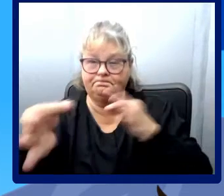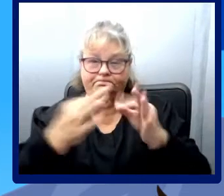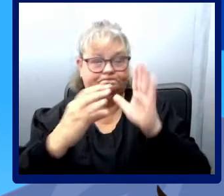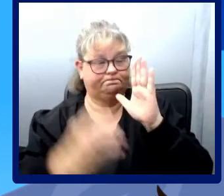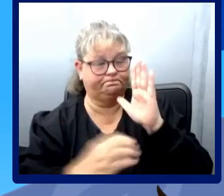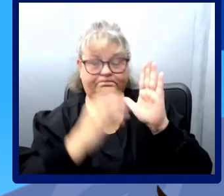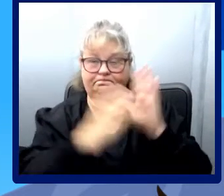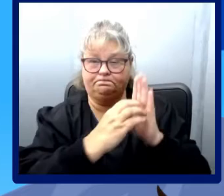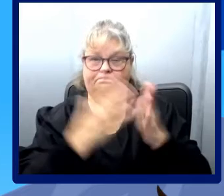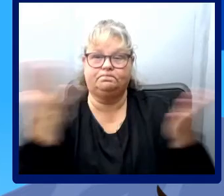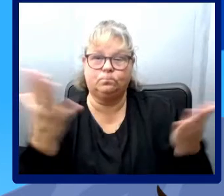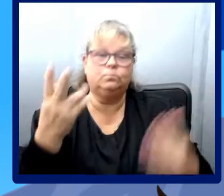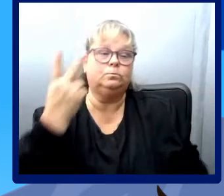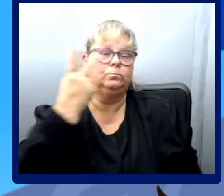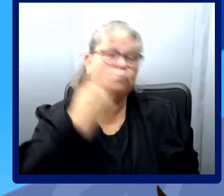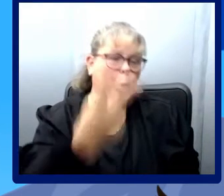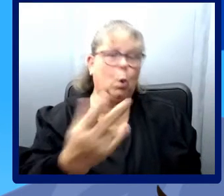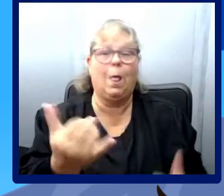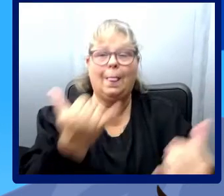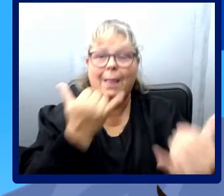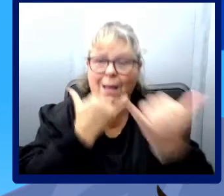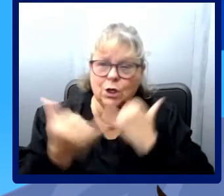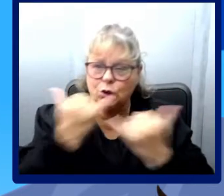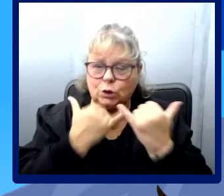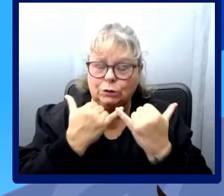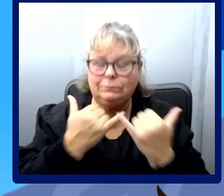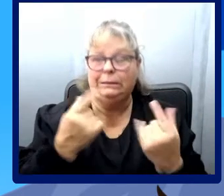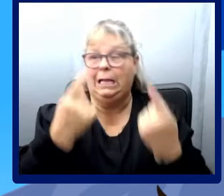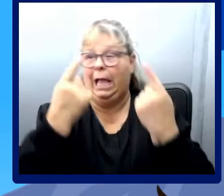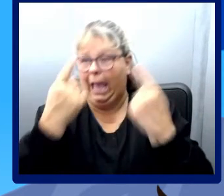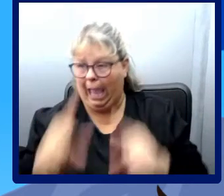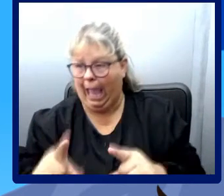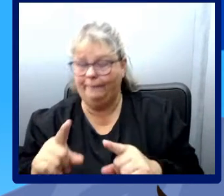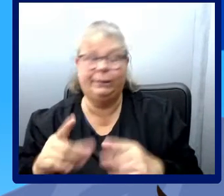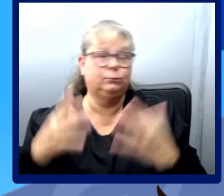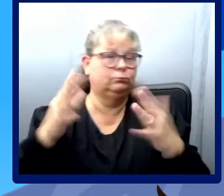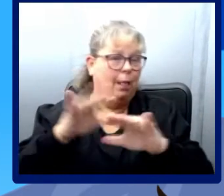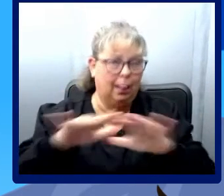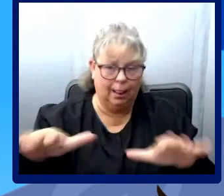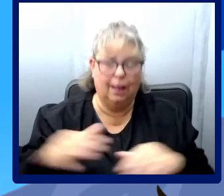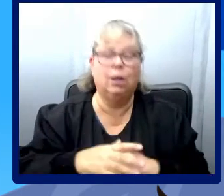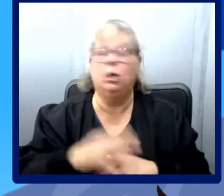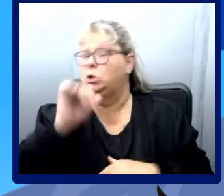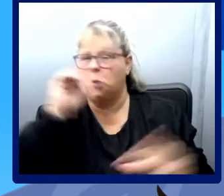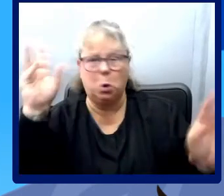"Vimos que el error ocurrió. Tu administrador está mirando en esto, no te preocupes".